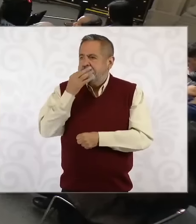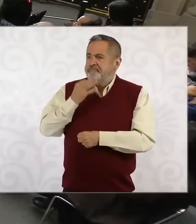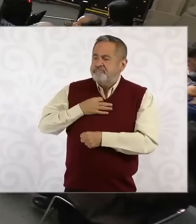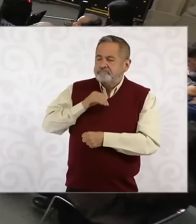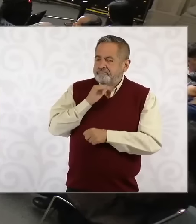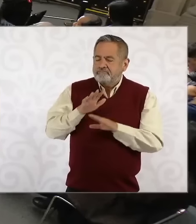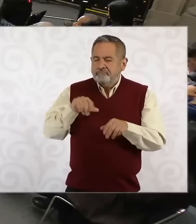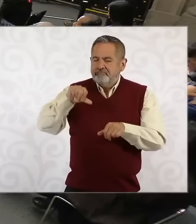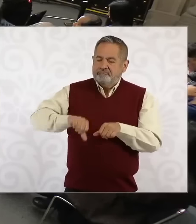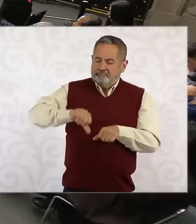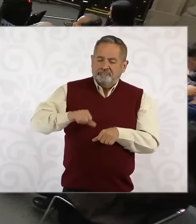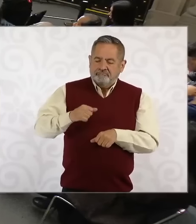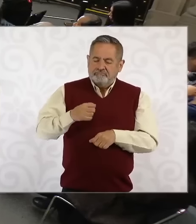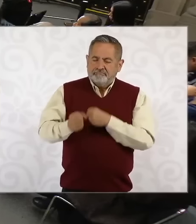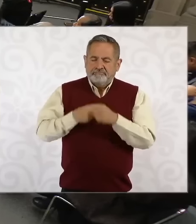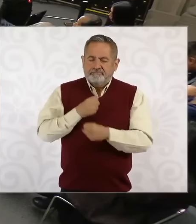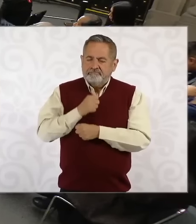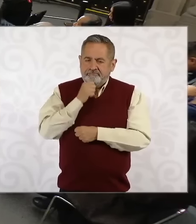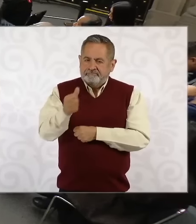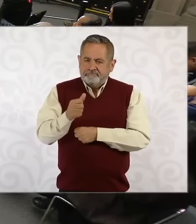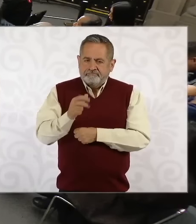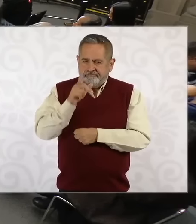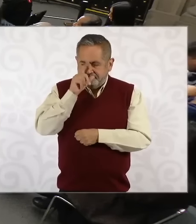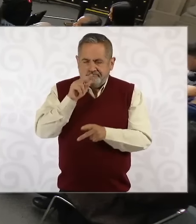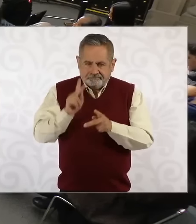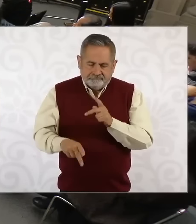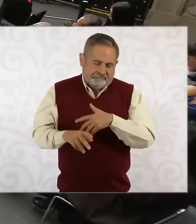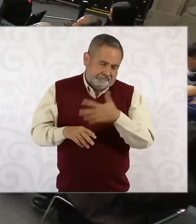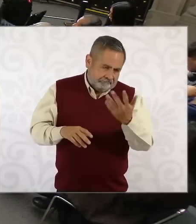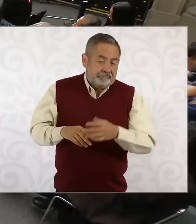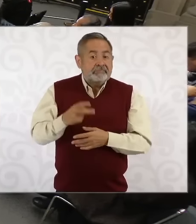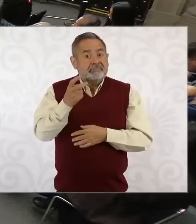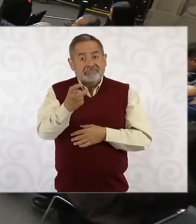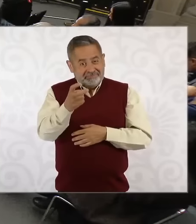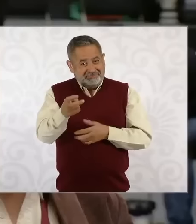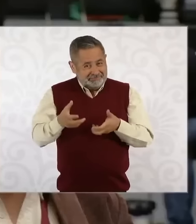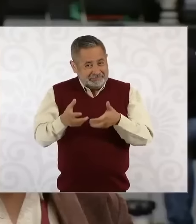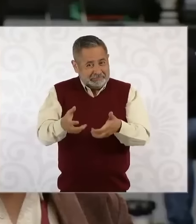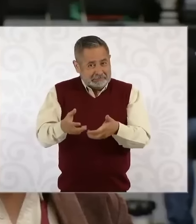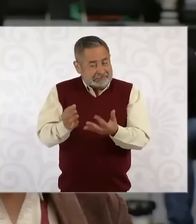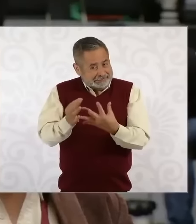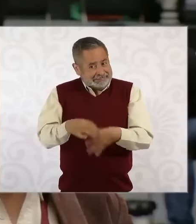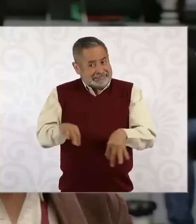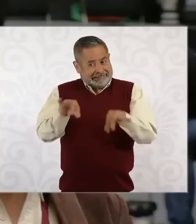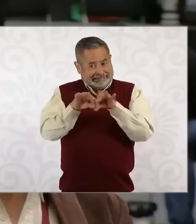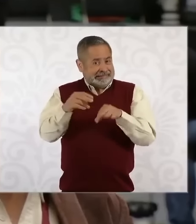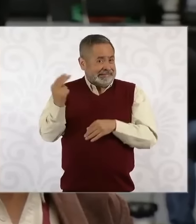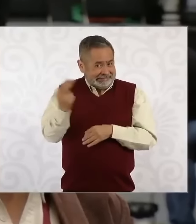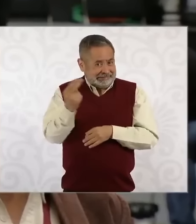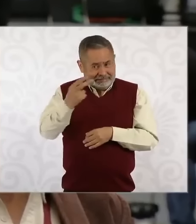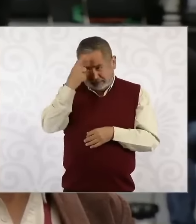incluso este este esta carretera es muy importante para el centro de Veracruz, para el desarrollo,